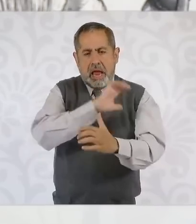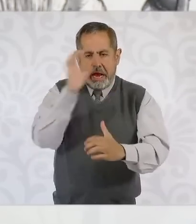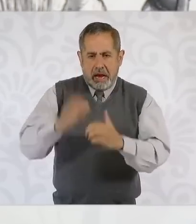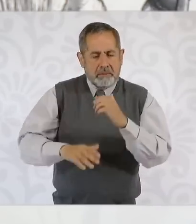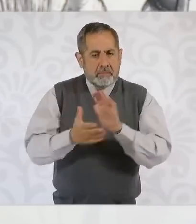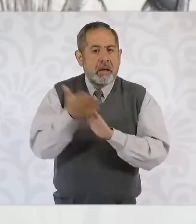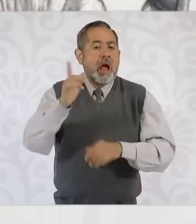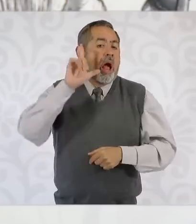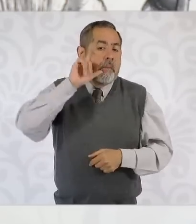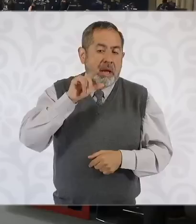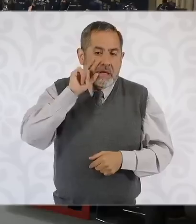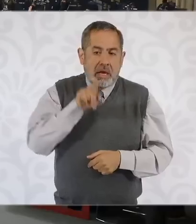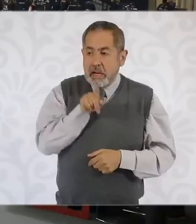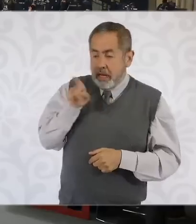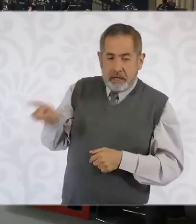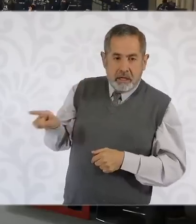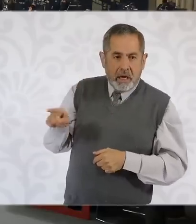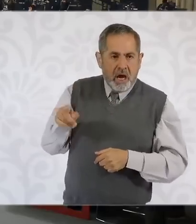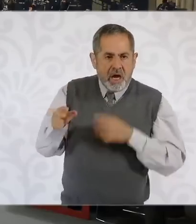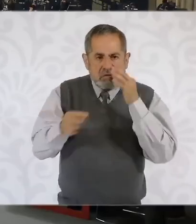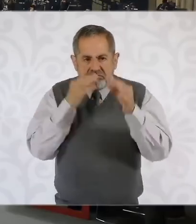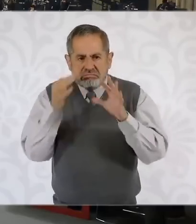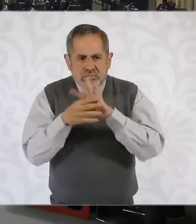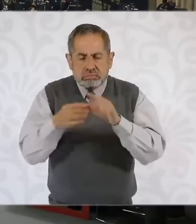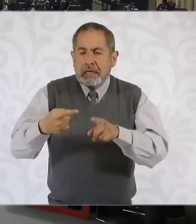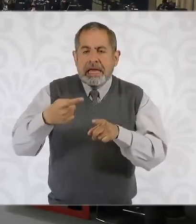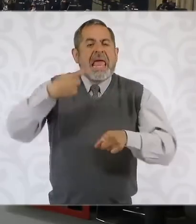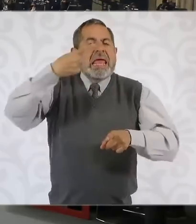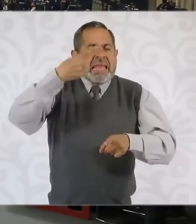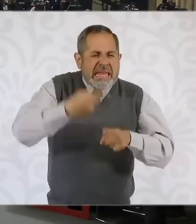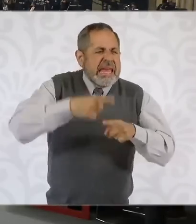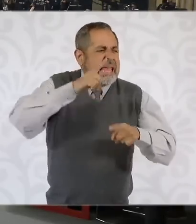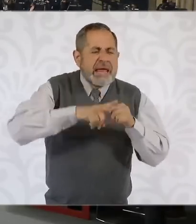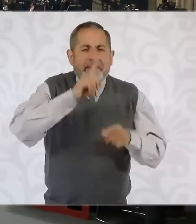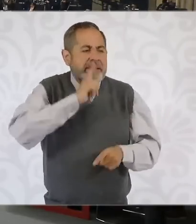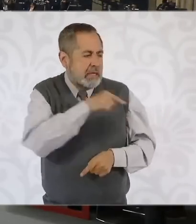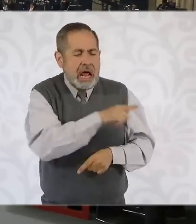mañana Iván el Quién es quién lo dejamos para mañana a ver